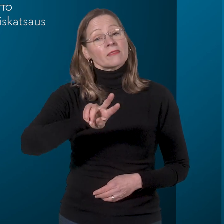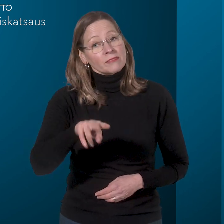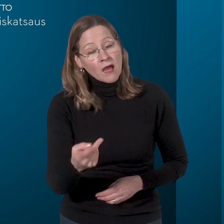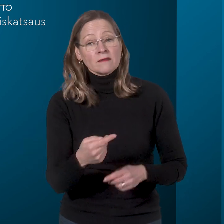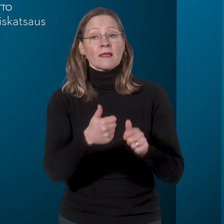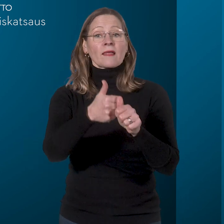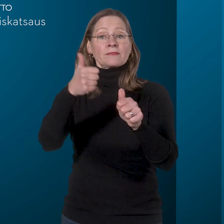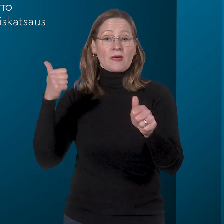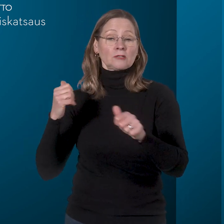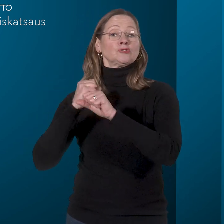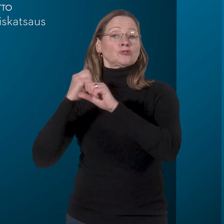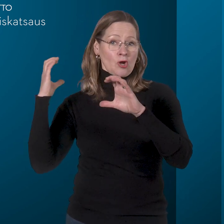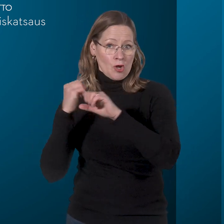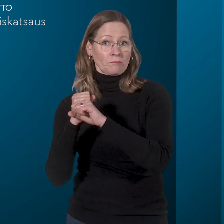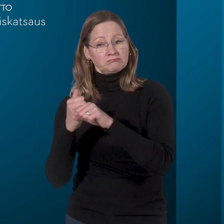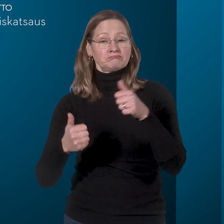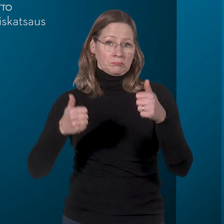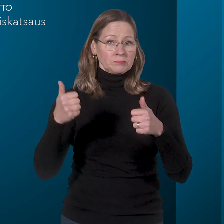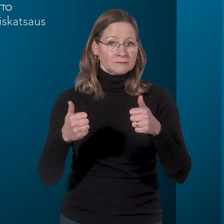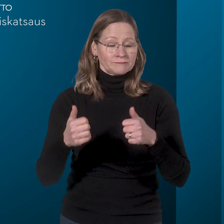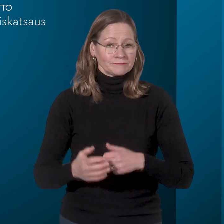tai etänä Zoom-verkkoalustalla.